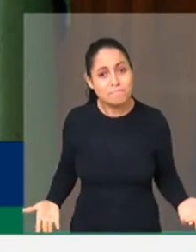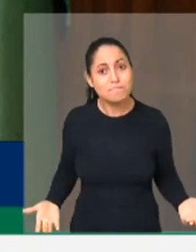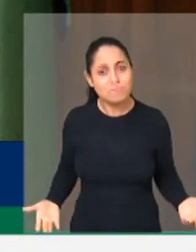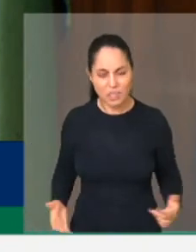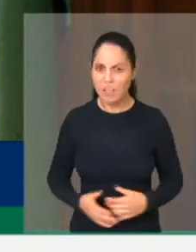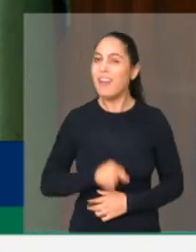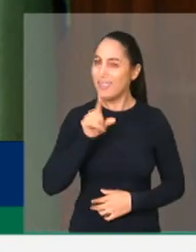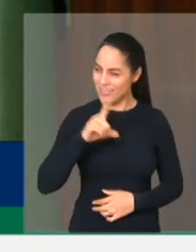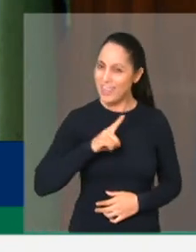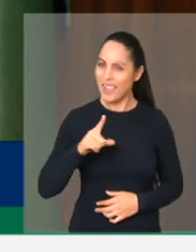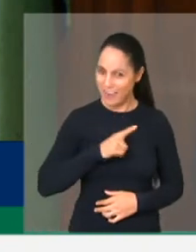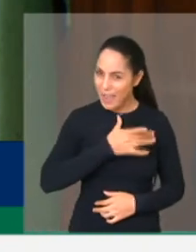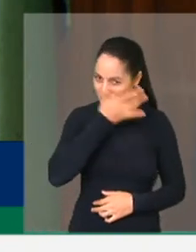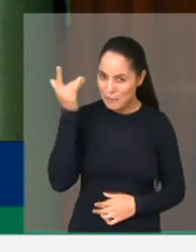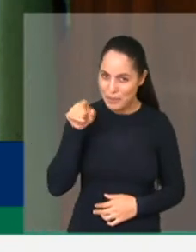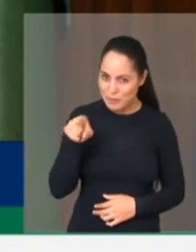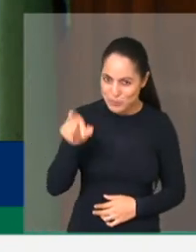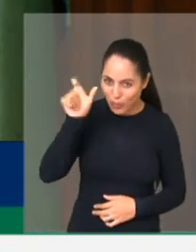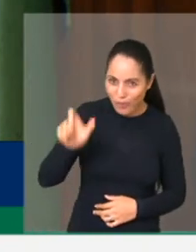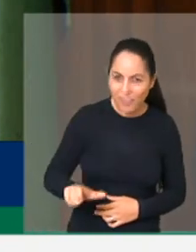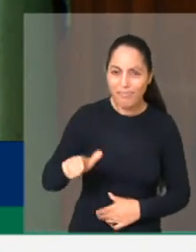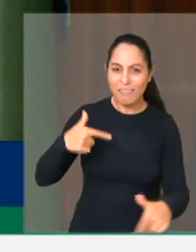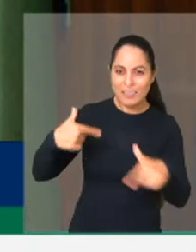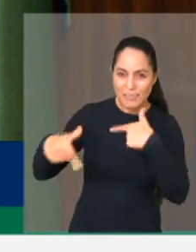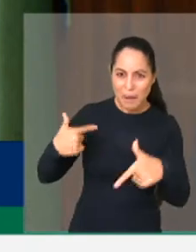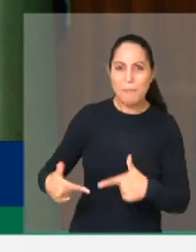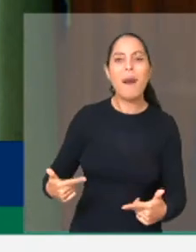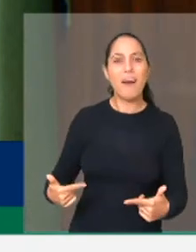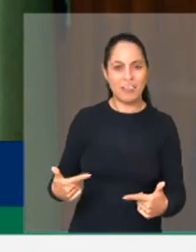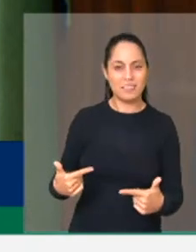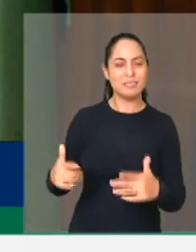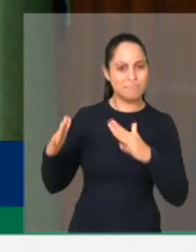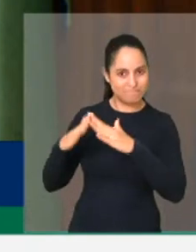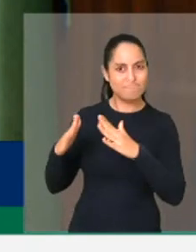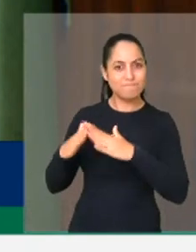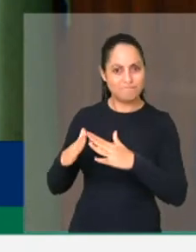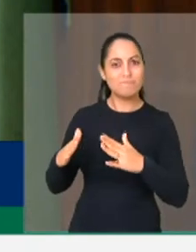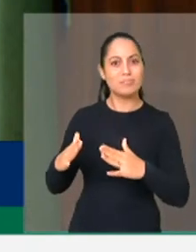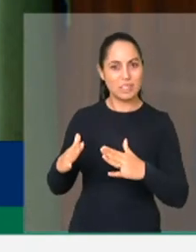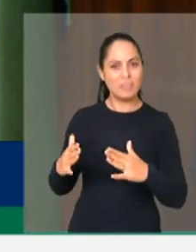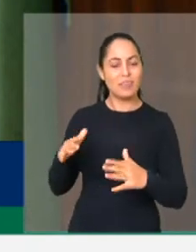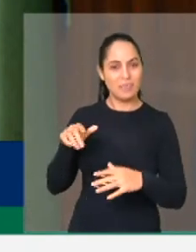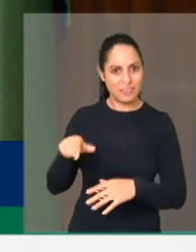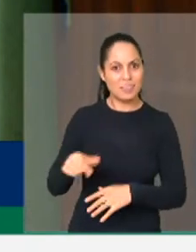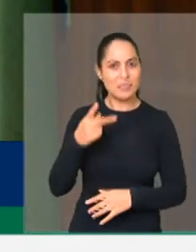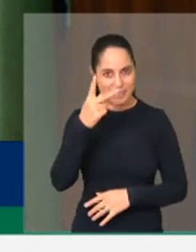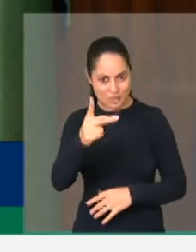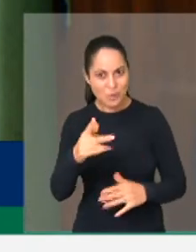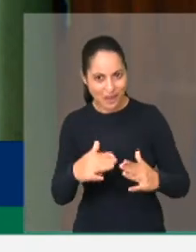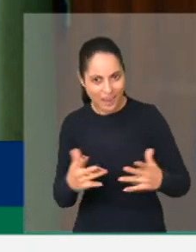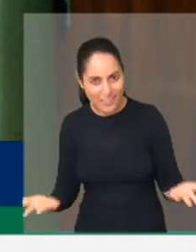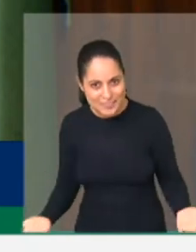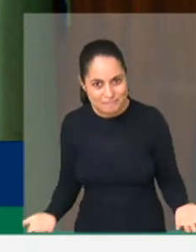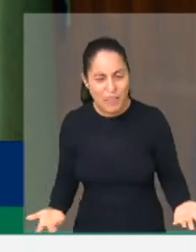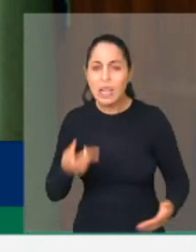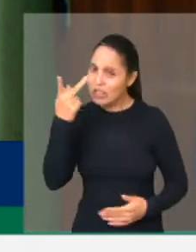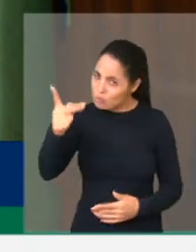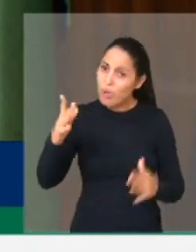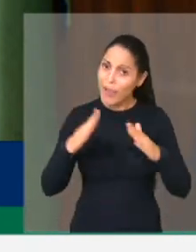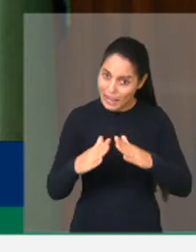ELA... [SOA A CAMPAINHA]. POR DIREITO, DECIDE NÃO IR TRABALHAR, NÃO RECEBE, PORQUE EU DUVIDO QUE A MAIORIA DOS SENHORES MANTENHAM OS SALÁRIOS DAS TRABALHADORAS